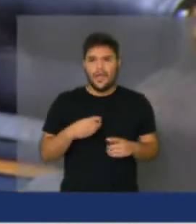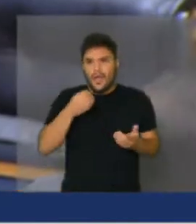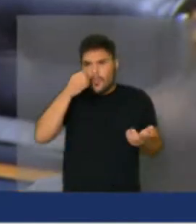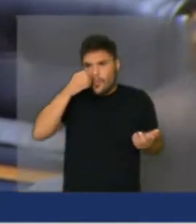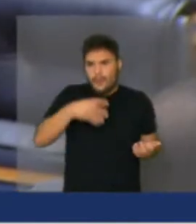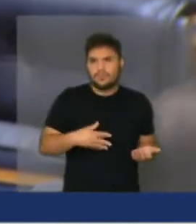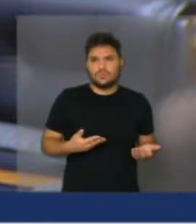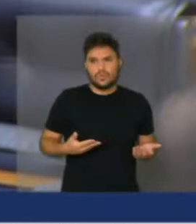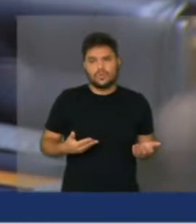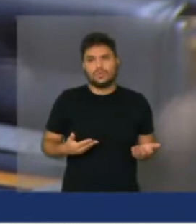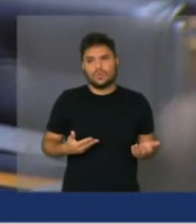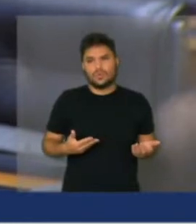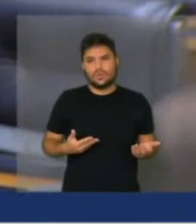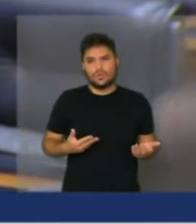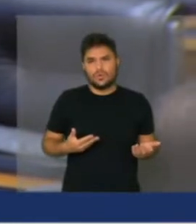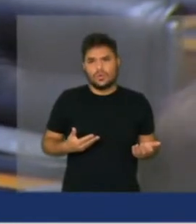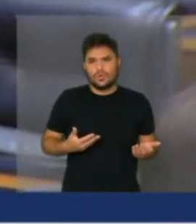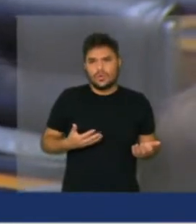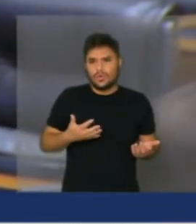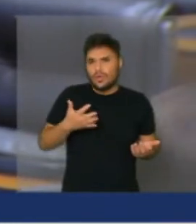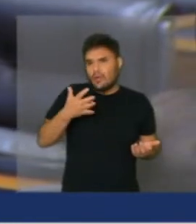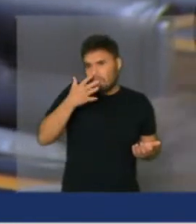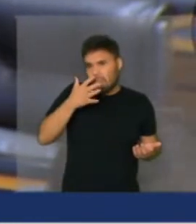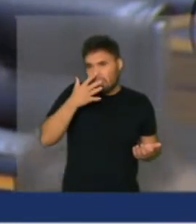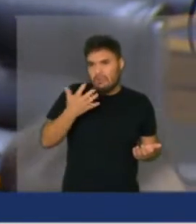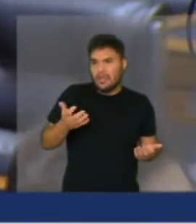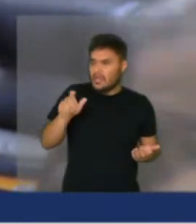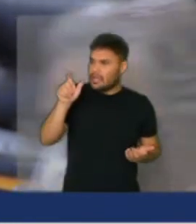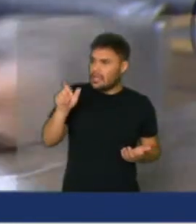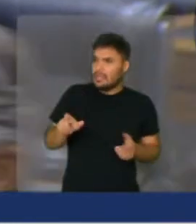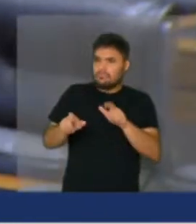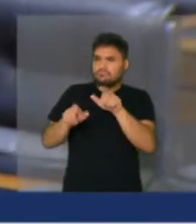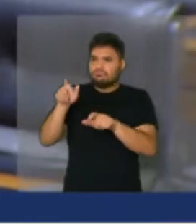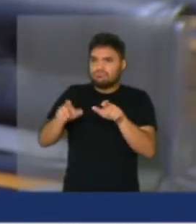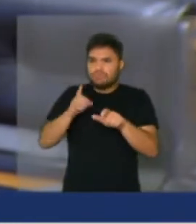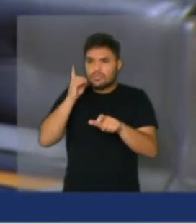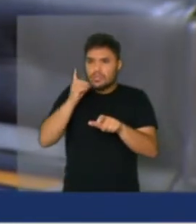ABSURDO NÓS OUVIRMOS DE PARLAMENTARES DA ALA COMUNISTA QUERER FALAR DE RECURSOS DE